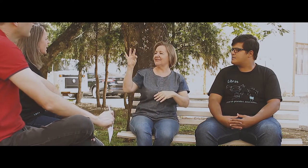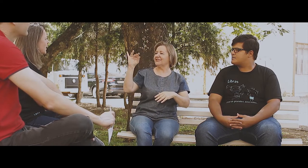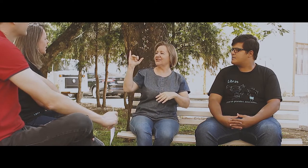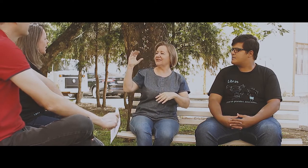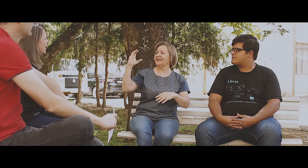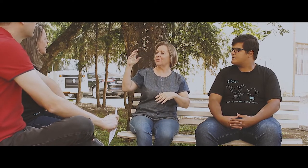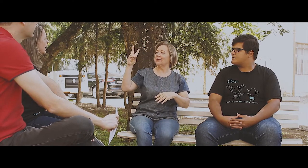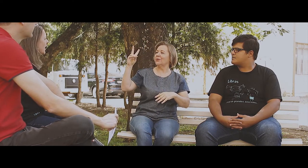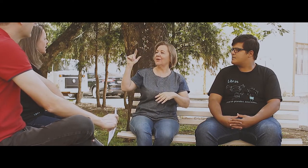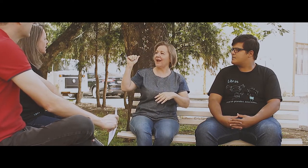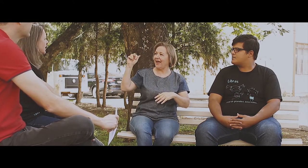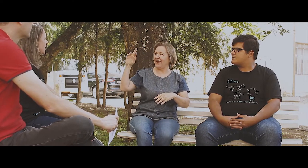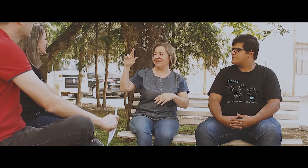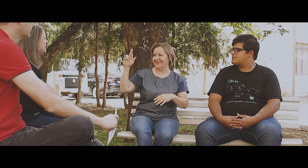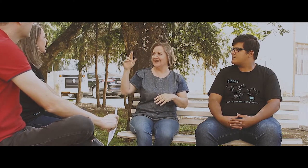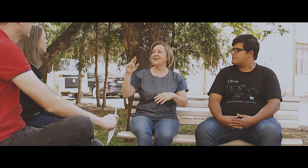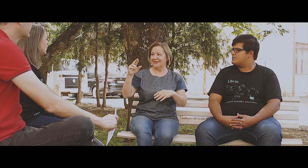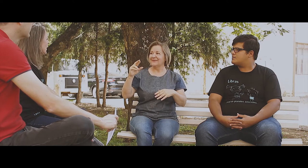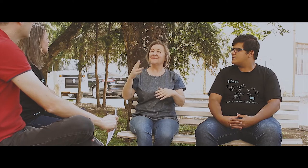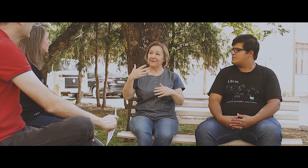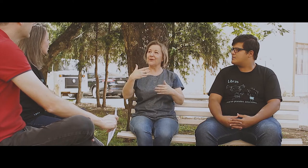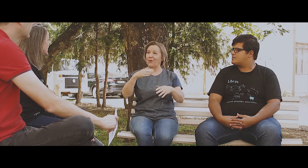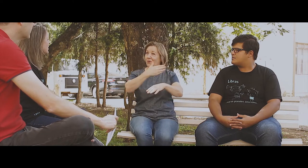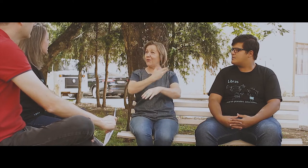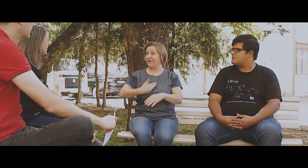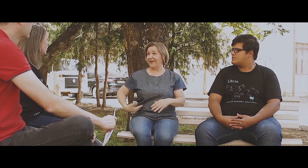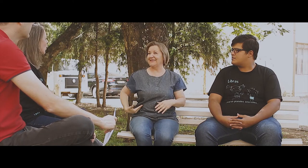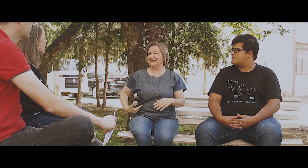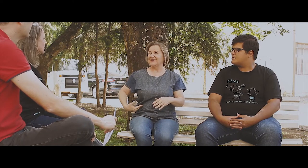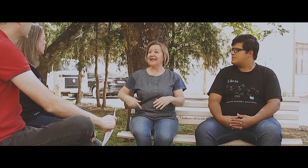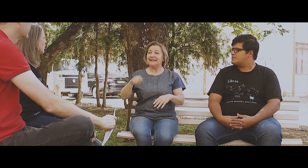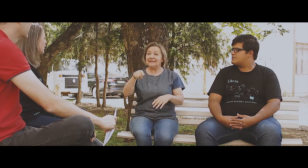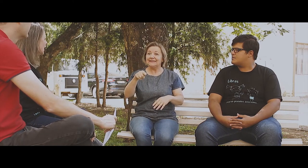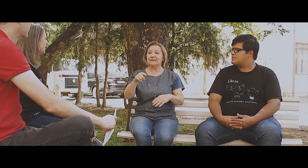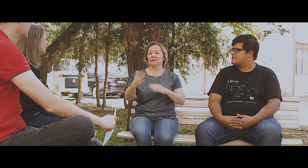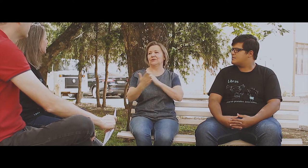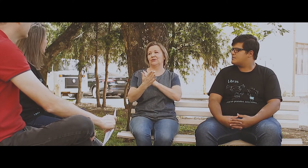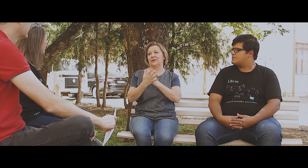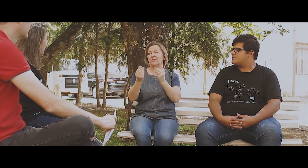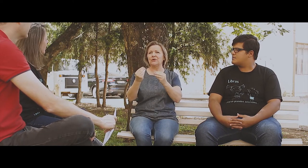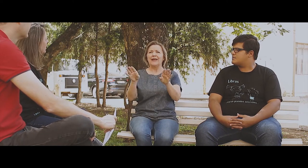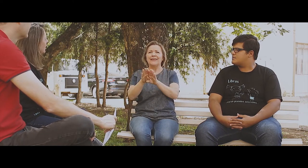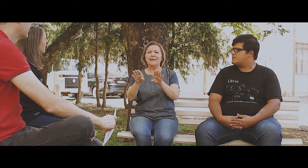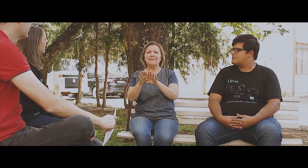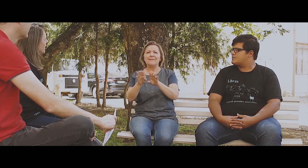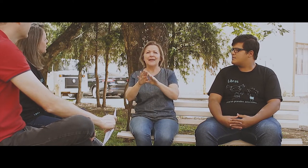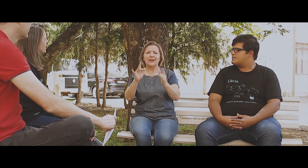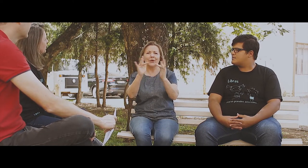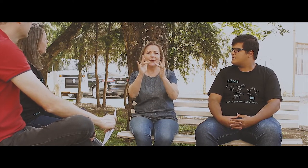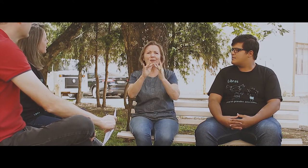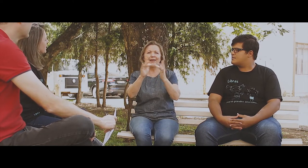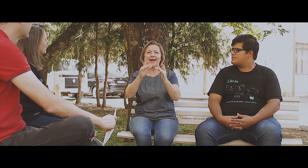essas articulações entre nós e o governo para que a gente possa ter o